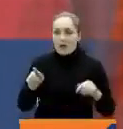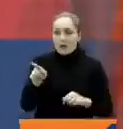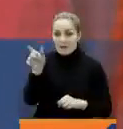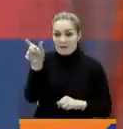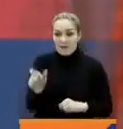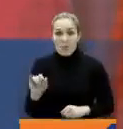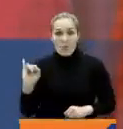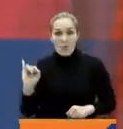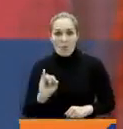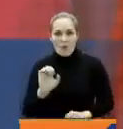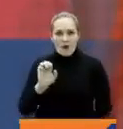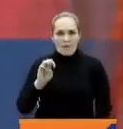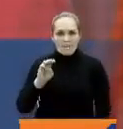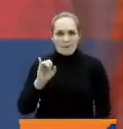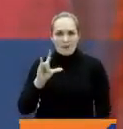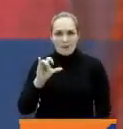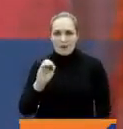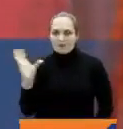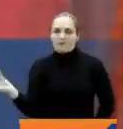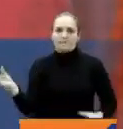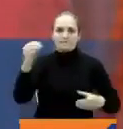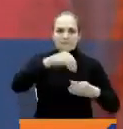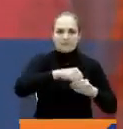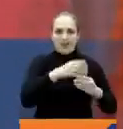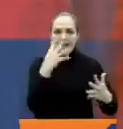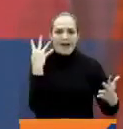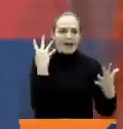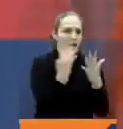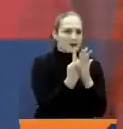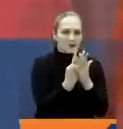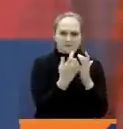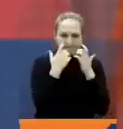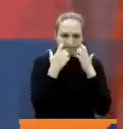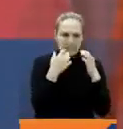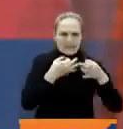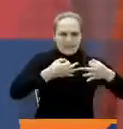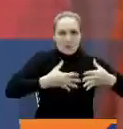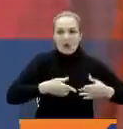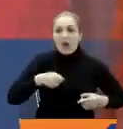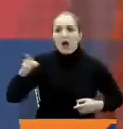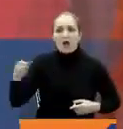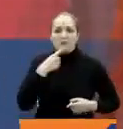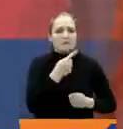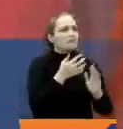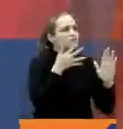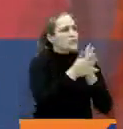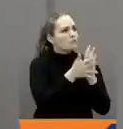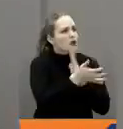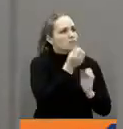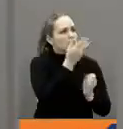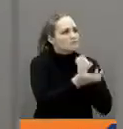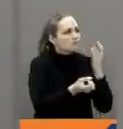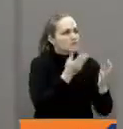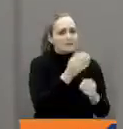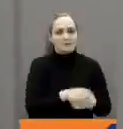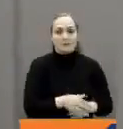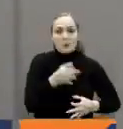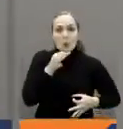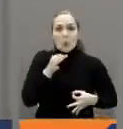con nueve familias. Emilio Tapia será enviado a una cárcel de máxima seguridad debido a la